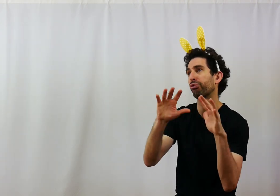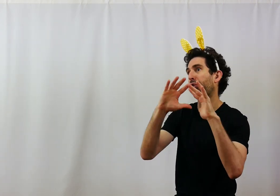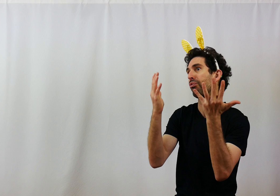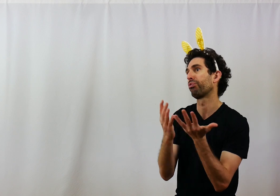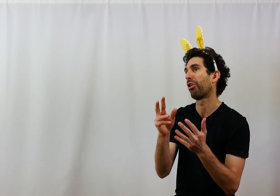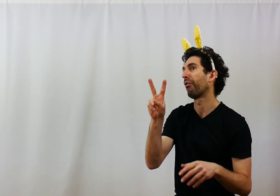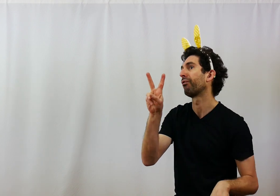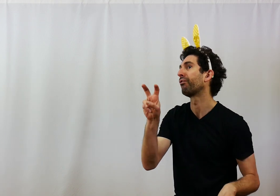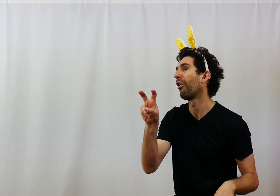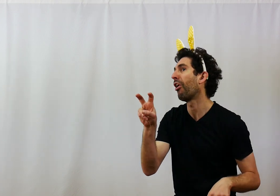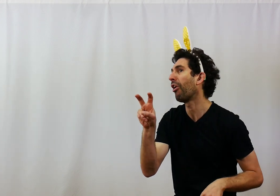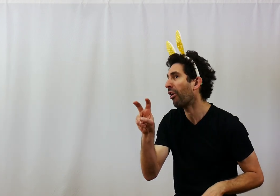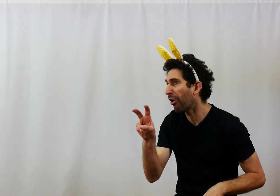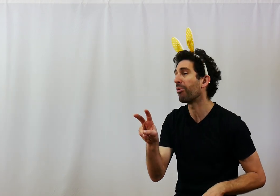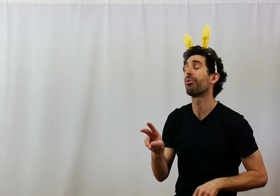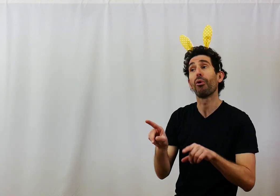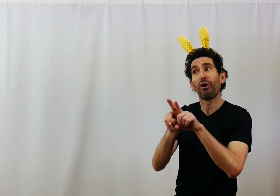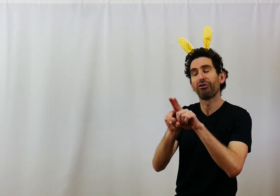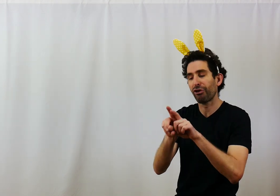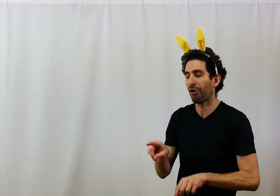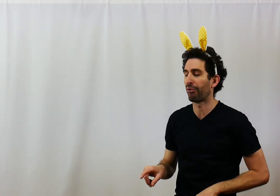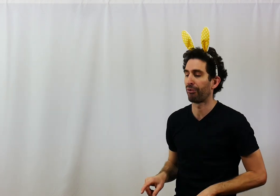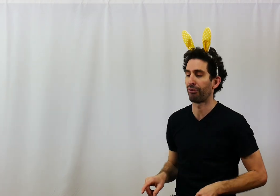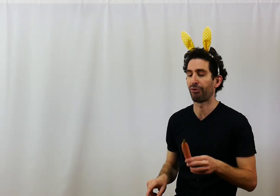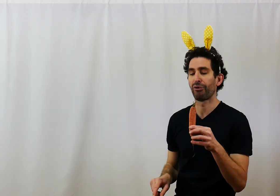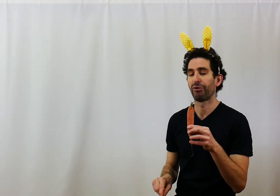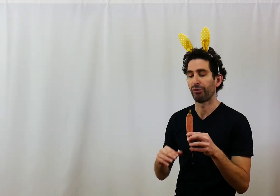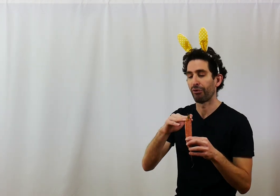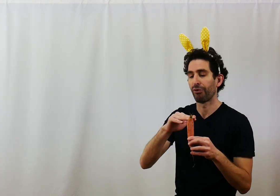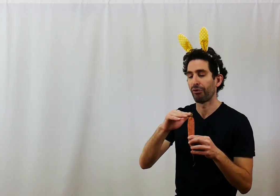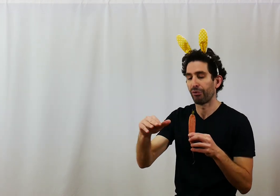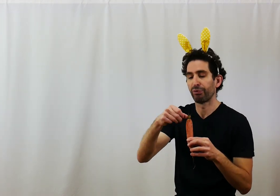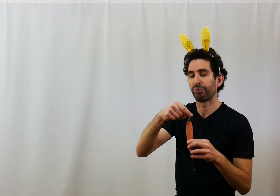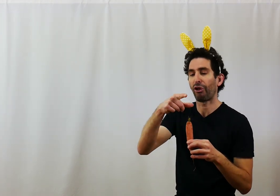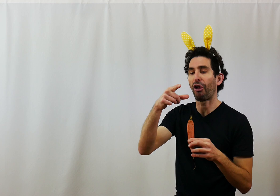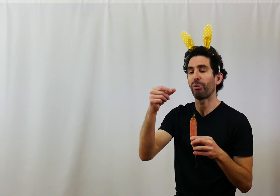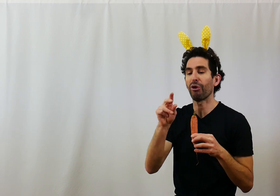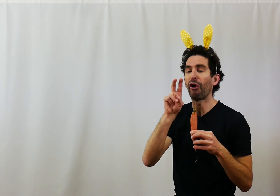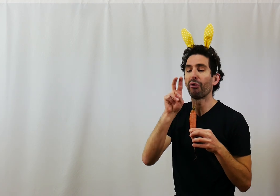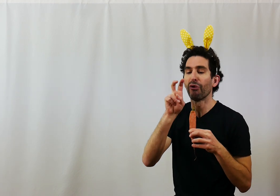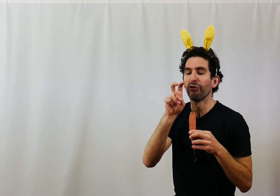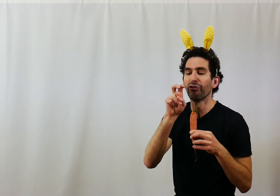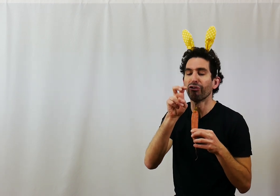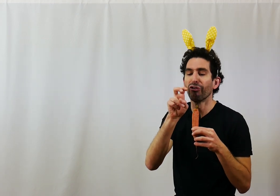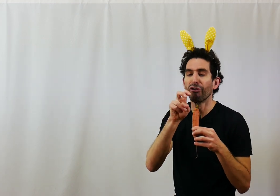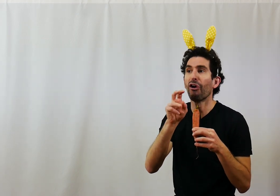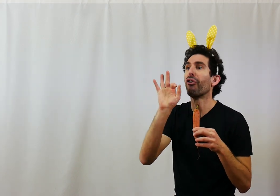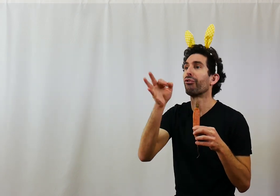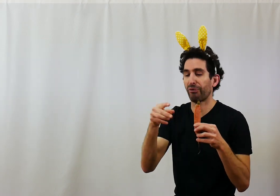tout ce qui est vert. Aussi, ils mangent les fanes des carottes